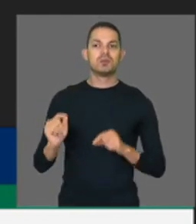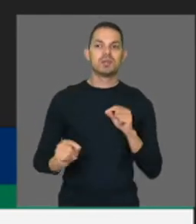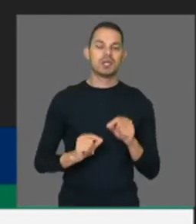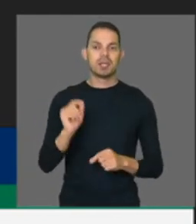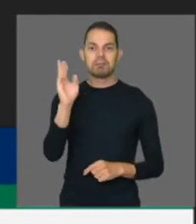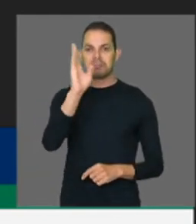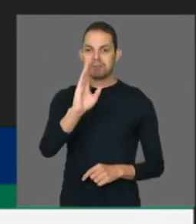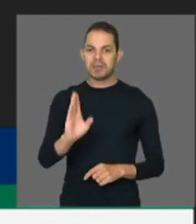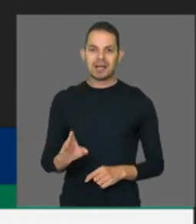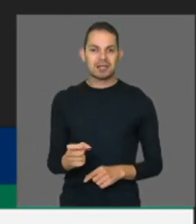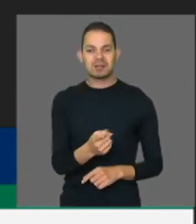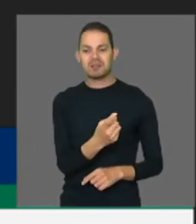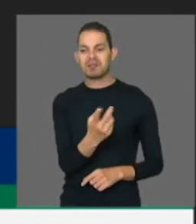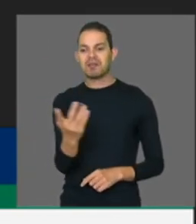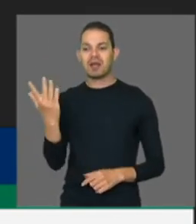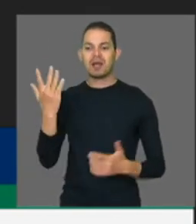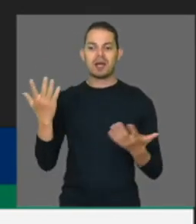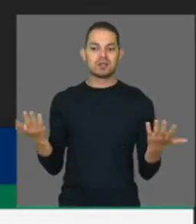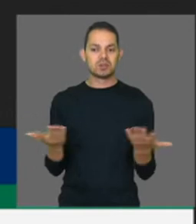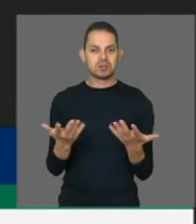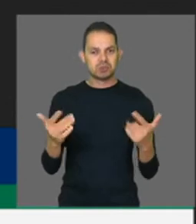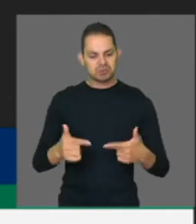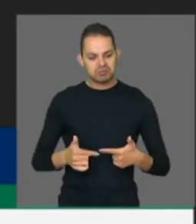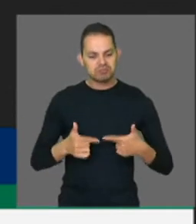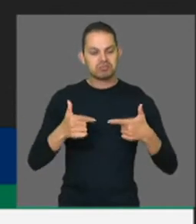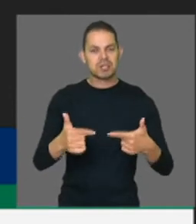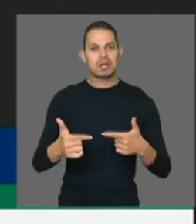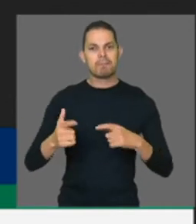BRASILEIROS HOJE NA FRENTE DE BATALHA DA COVID, MÉDICOS, ENFERMEIROS, ESTÃO EXAUSTOS.